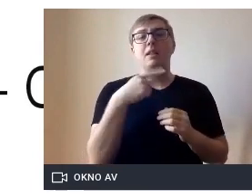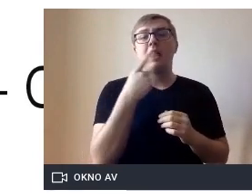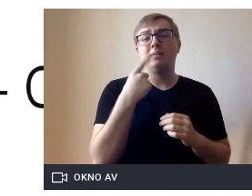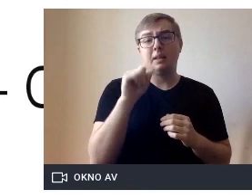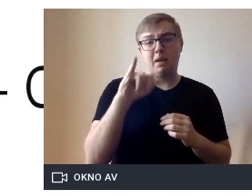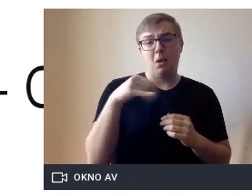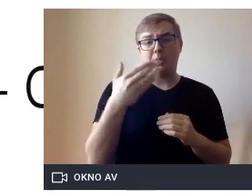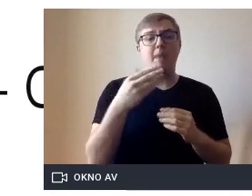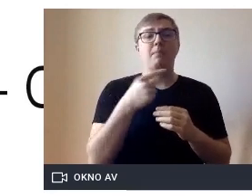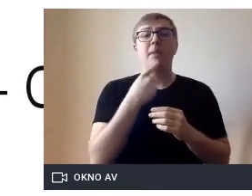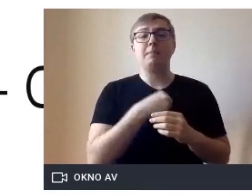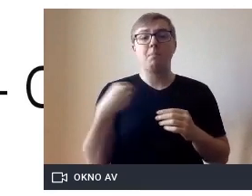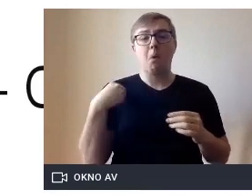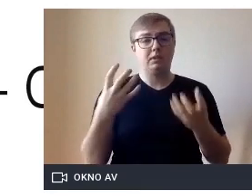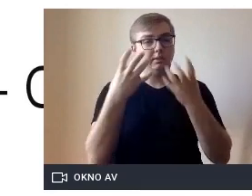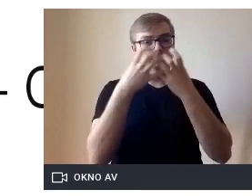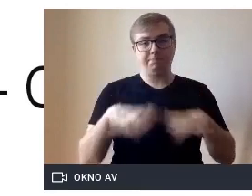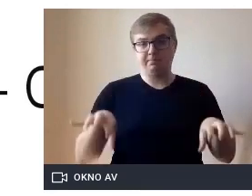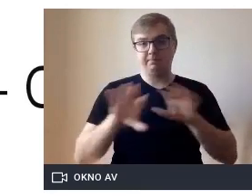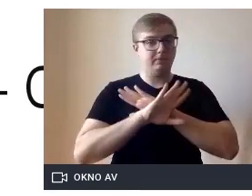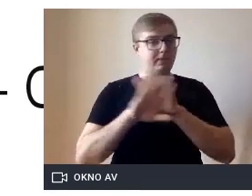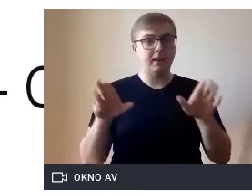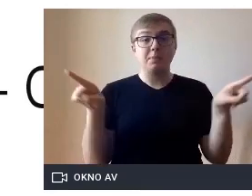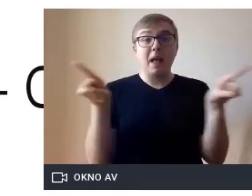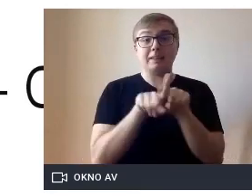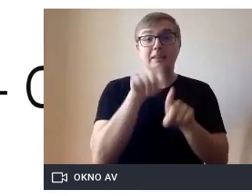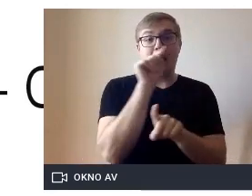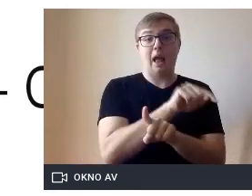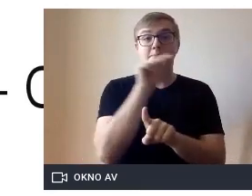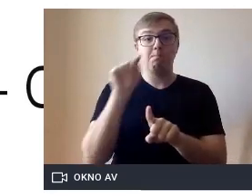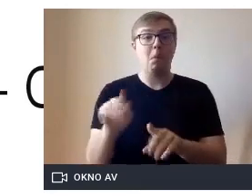Migowy jest całkowicie odrębny od języka polskiego,